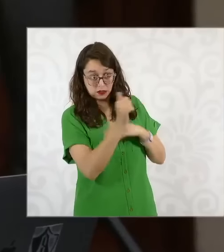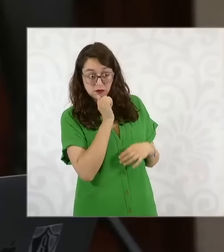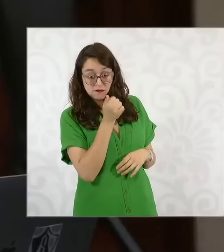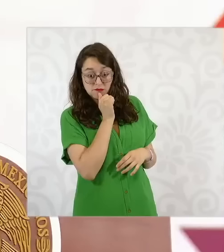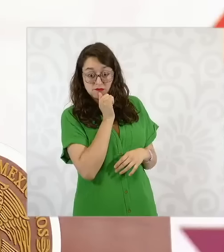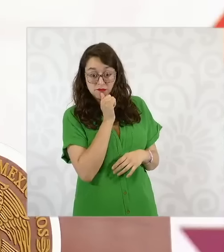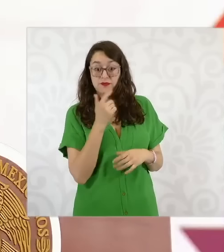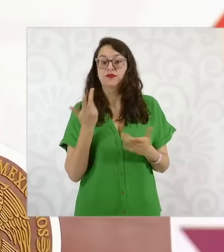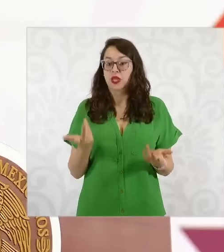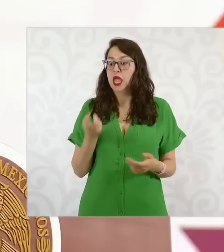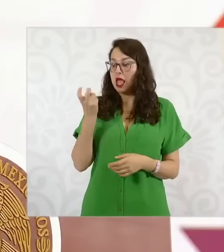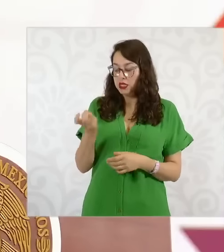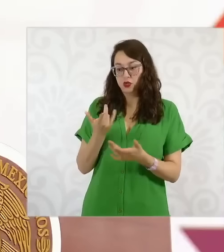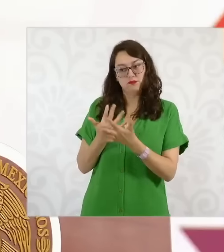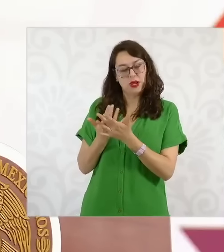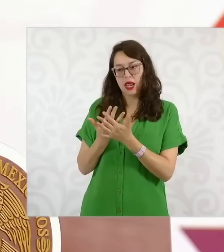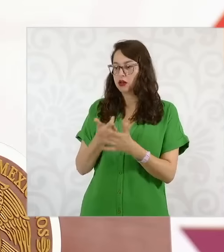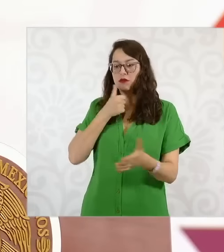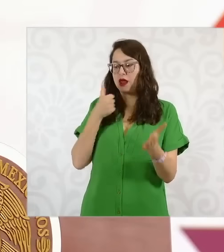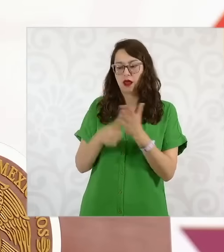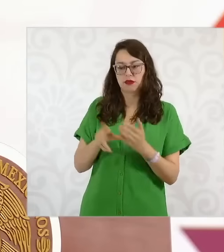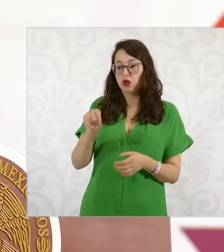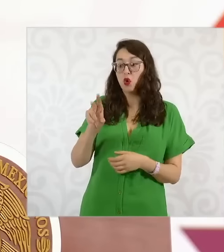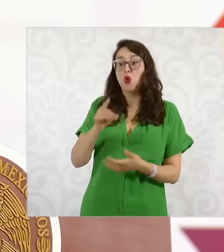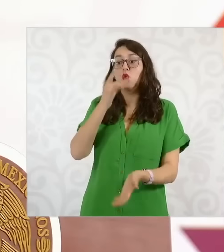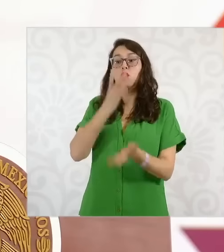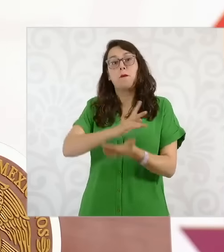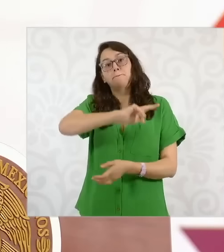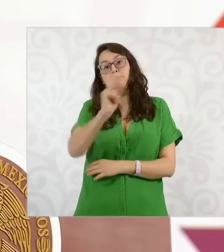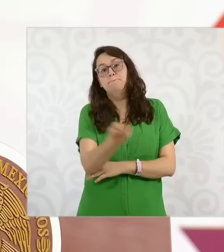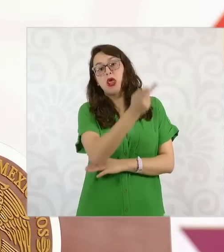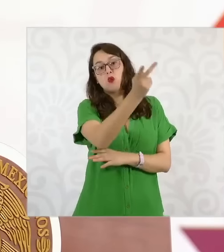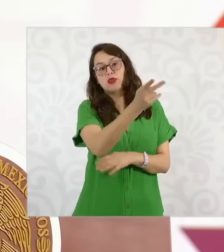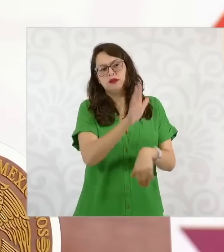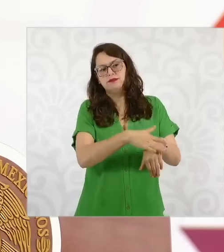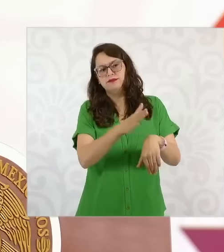Es una consulta más que una nota diplomática eh a través del embajador de Estados Unidos y ya